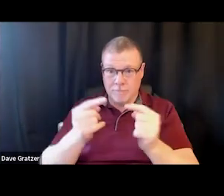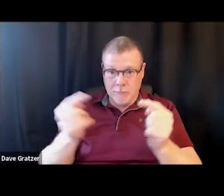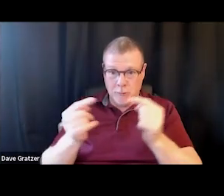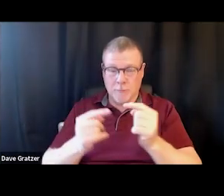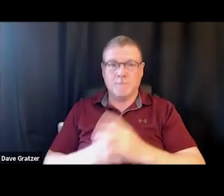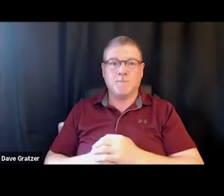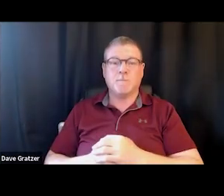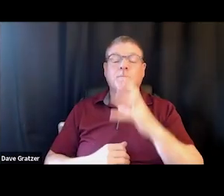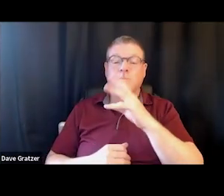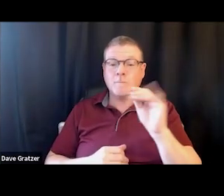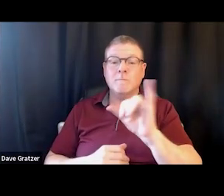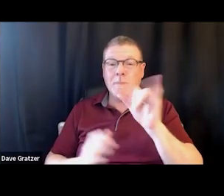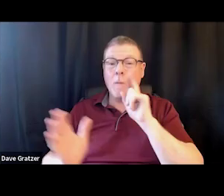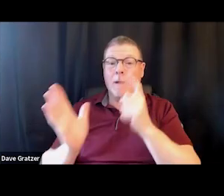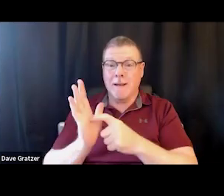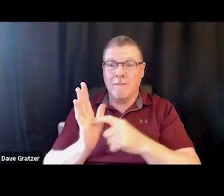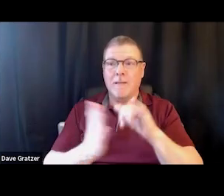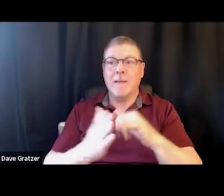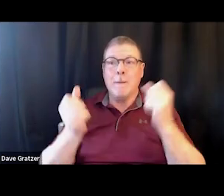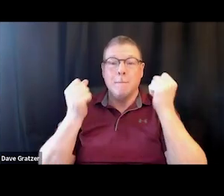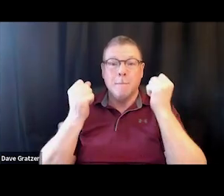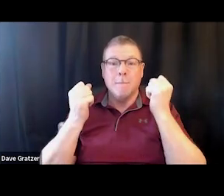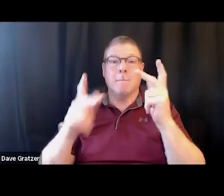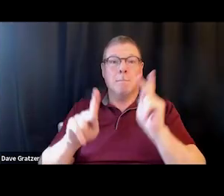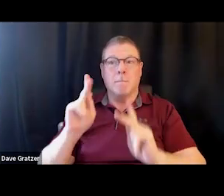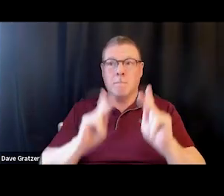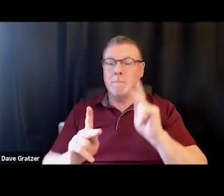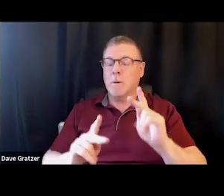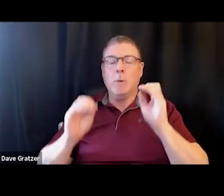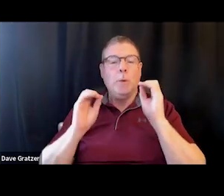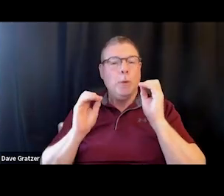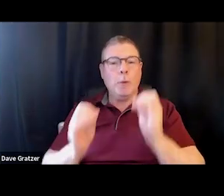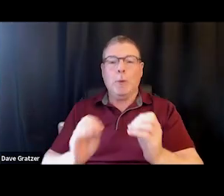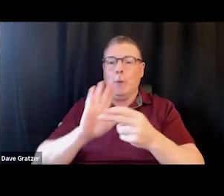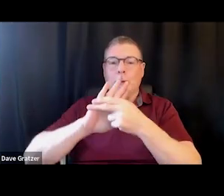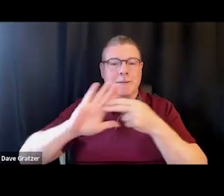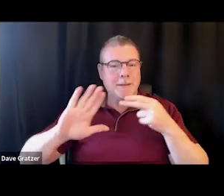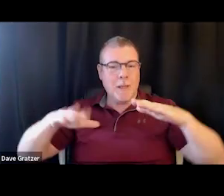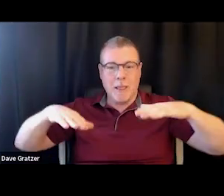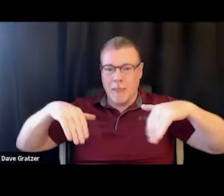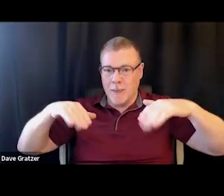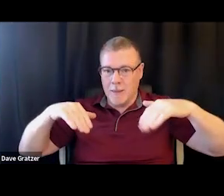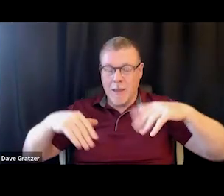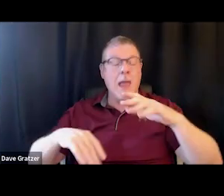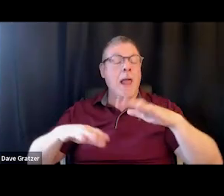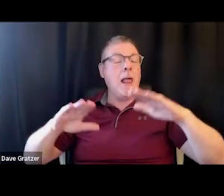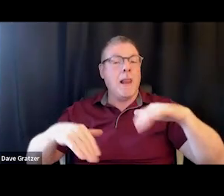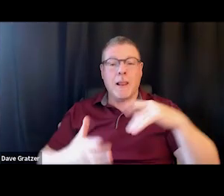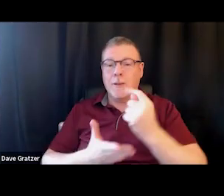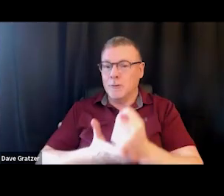Ella también identificó que muchas de estas personas no han tenido estas lesiones cerebrales diagnosticadas o tratadas de manera significativa.